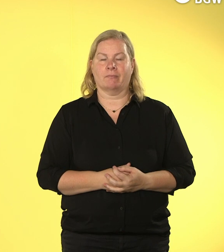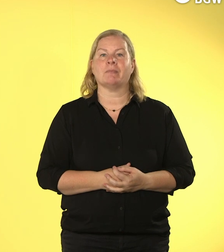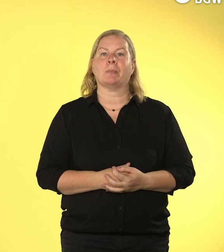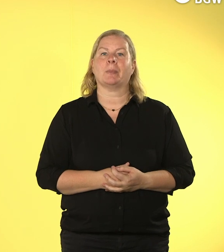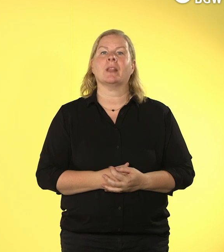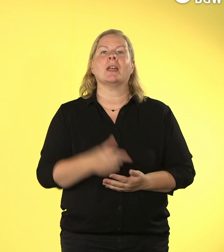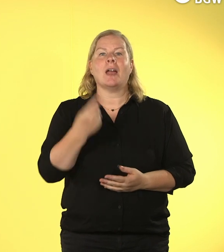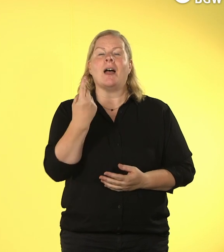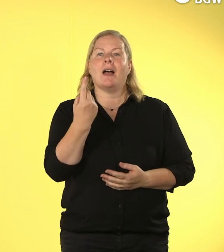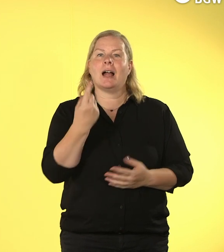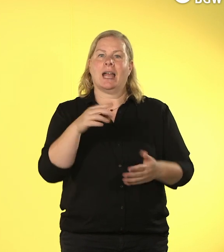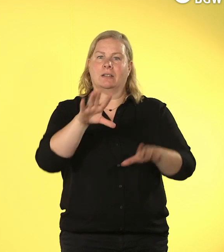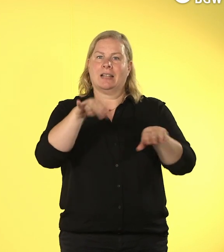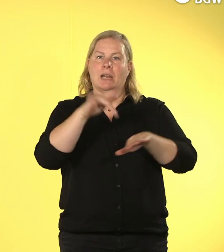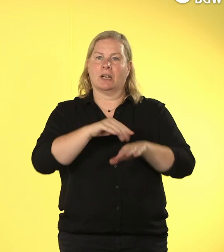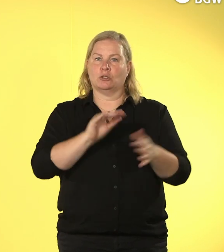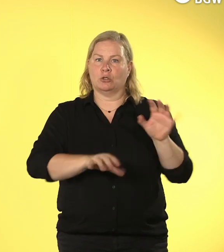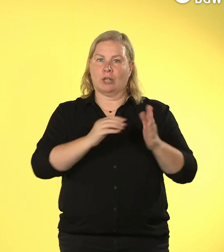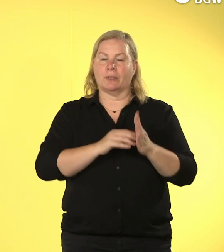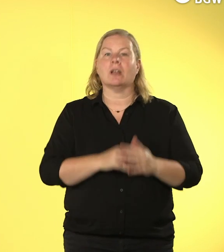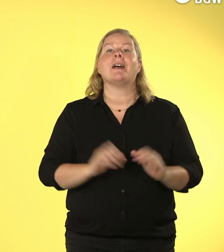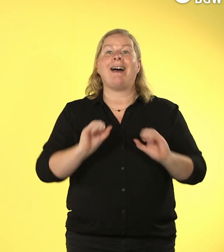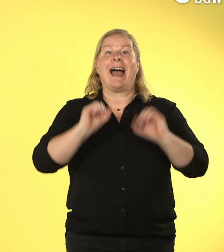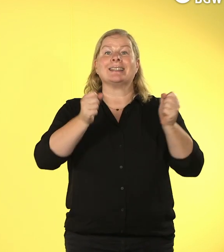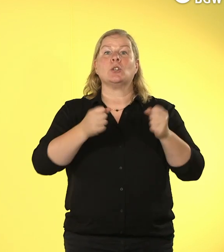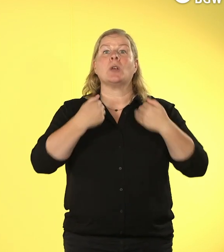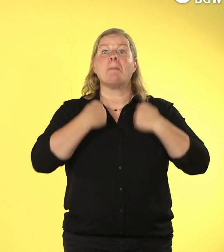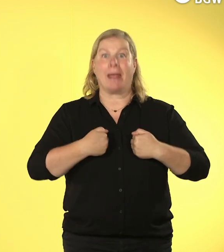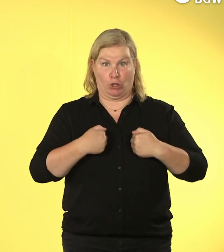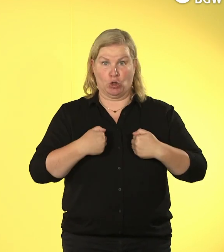Da schreibt ein Teilnehmer: "Aktion Mensch, ich denke, es bedeutet,